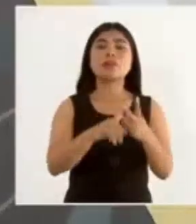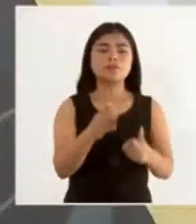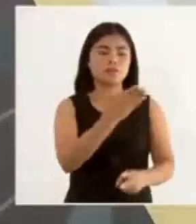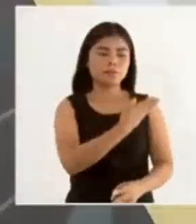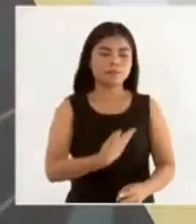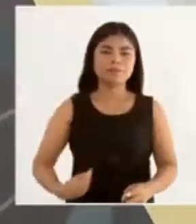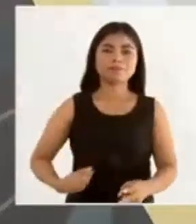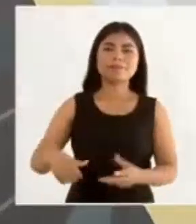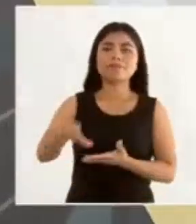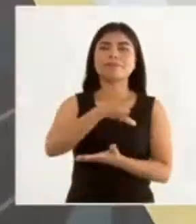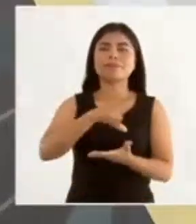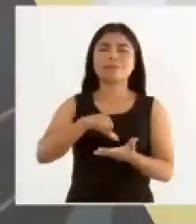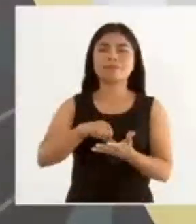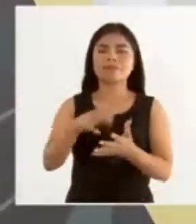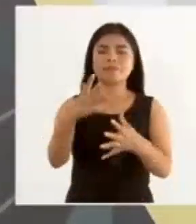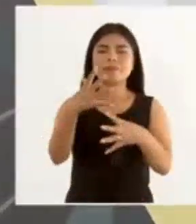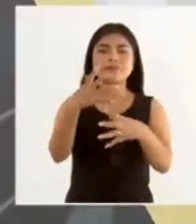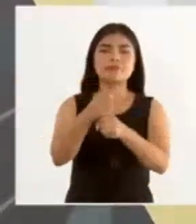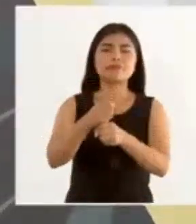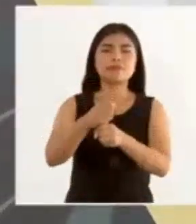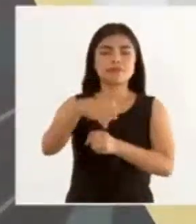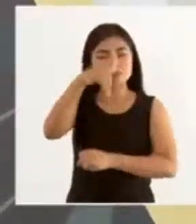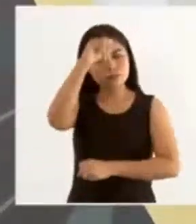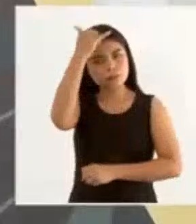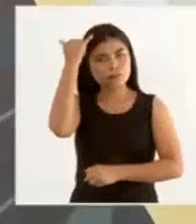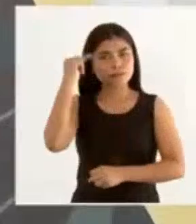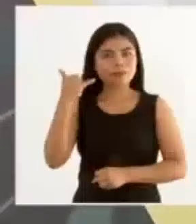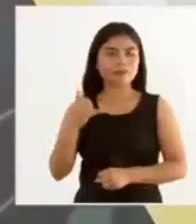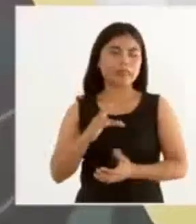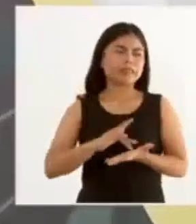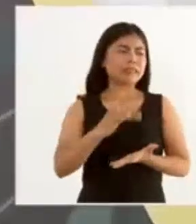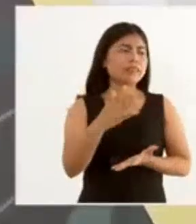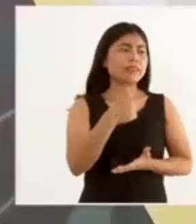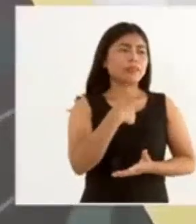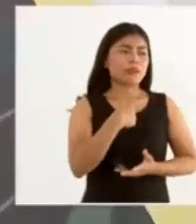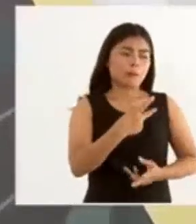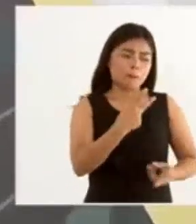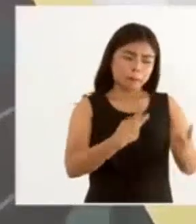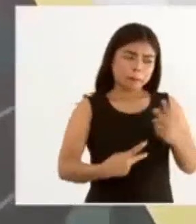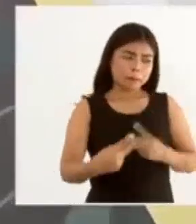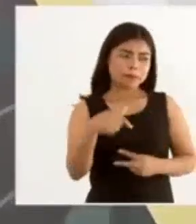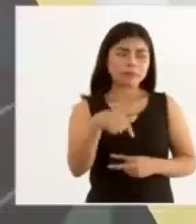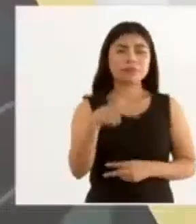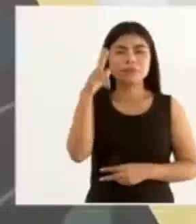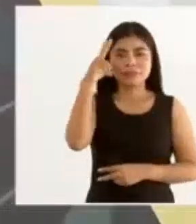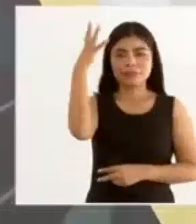muchas gracias por recibirnos en Villaermosa.